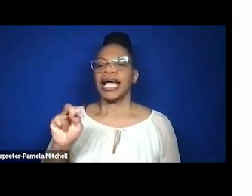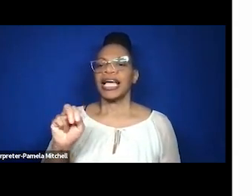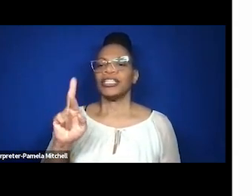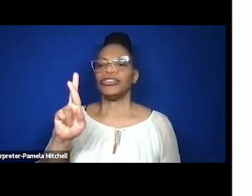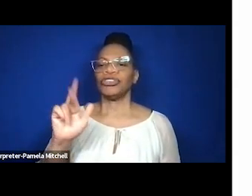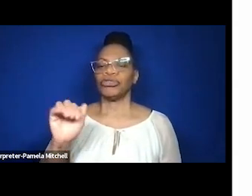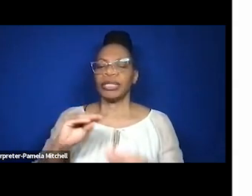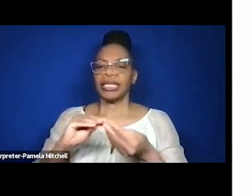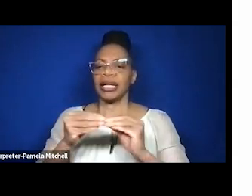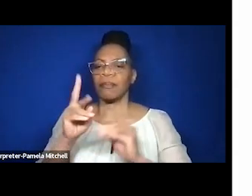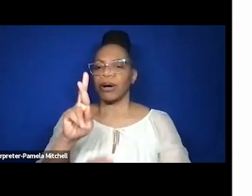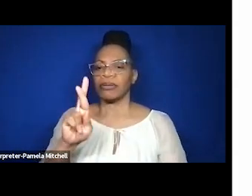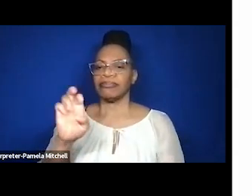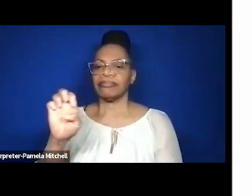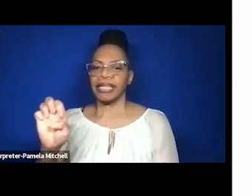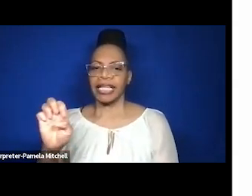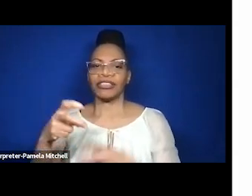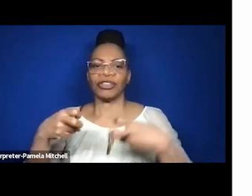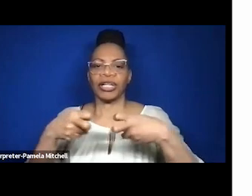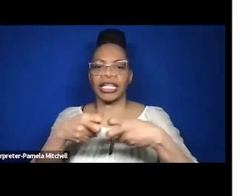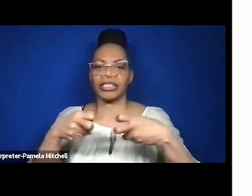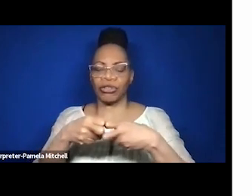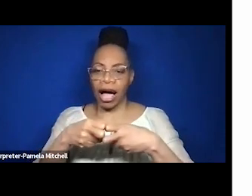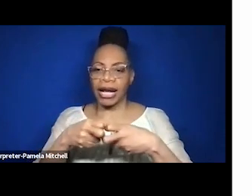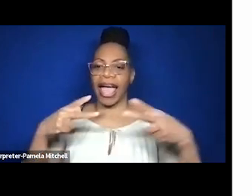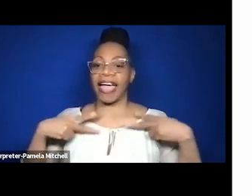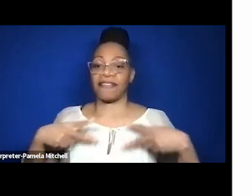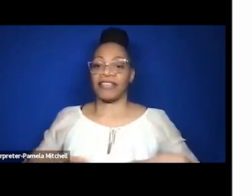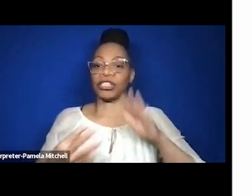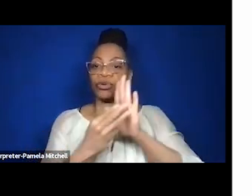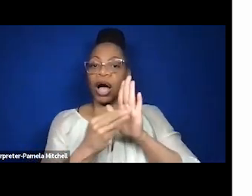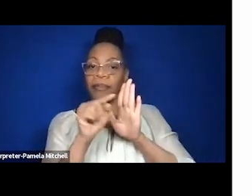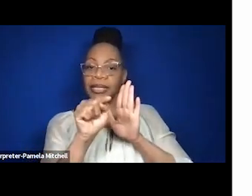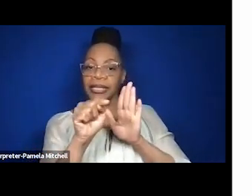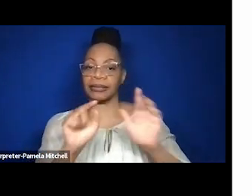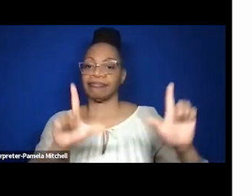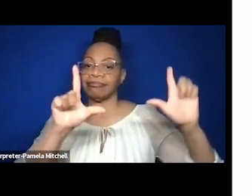una copia electrónica y física de esta página. También agrego el,